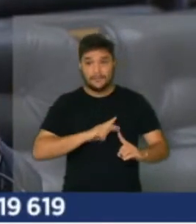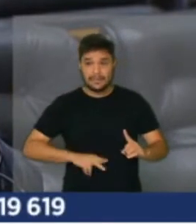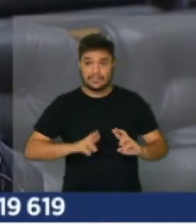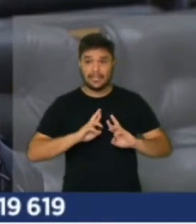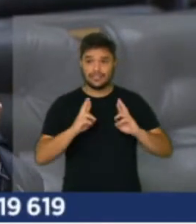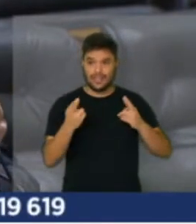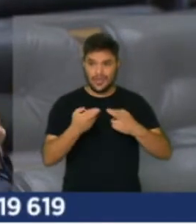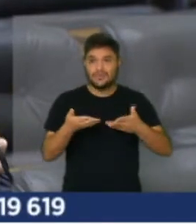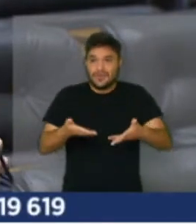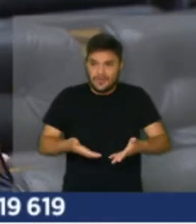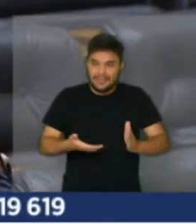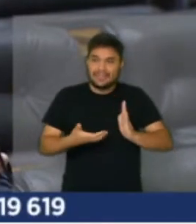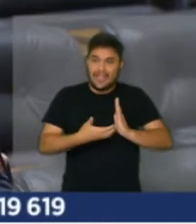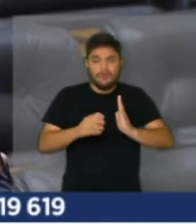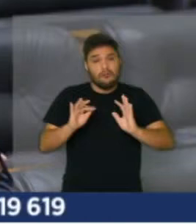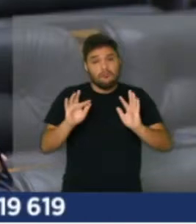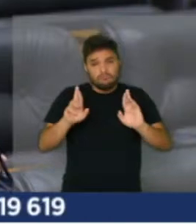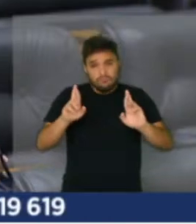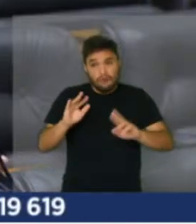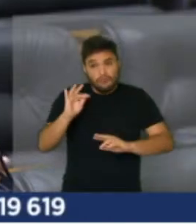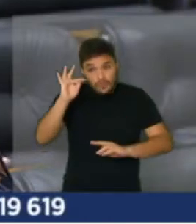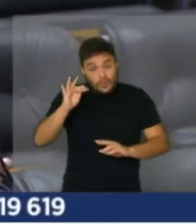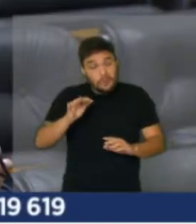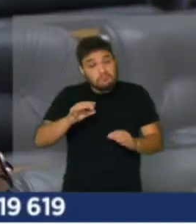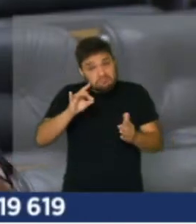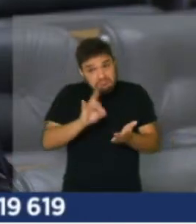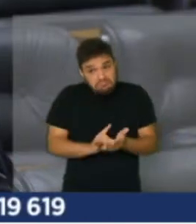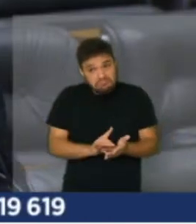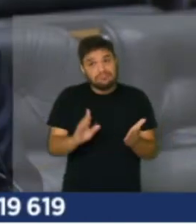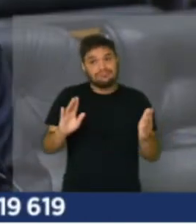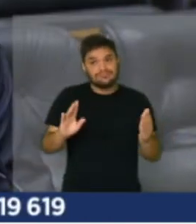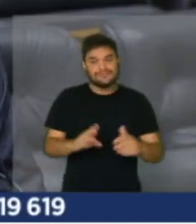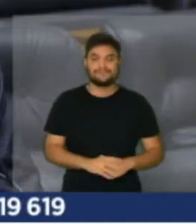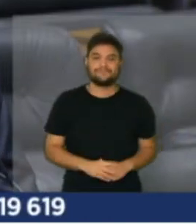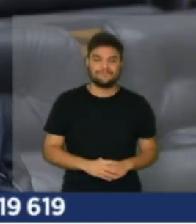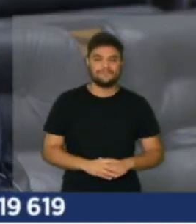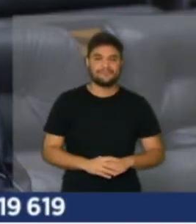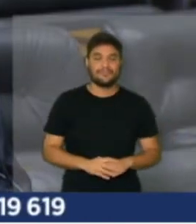POR FIM EU QUERO AQUI PARABENIZAR A DECISÃO DESTA